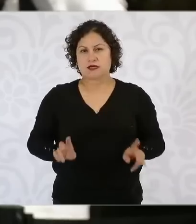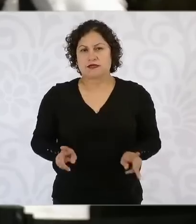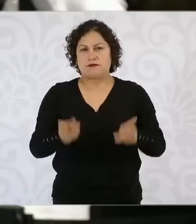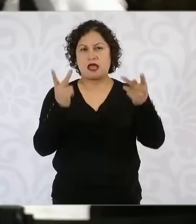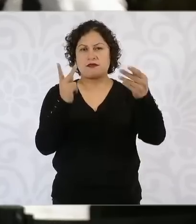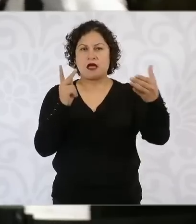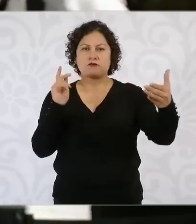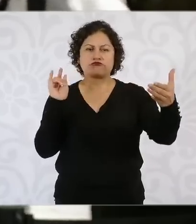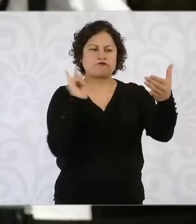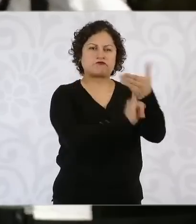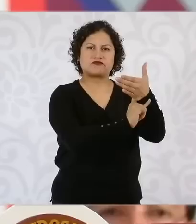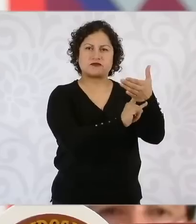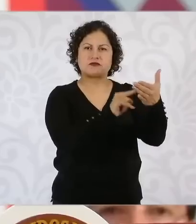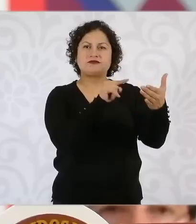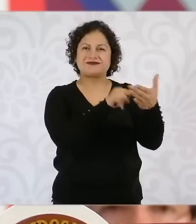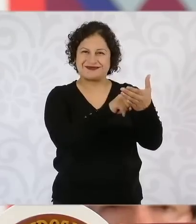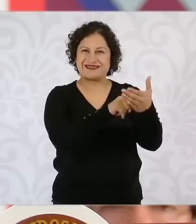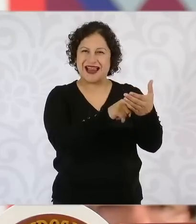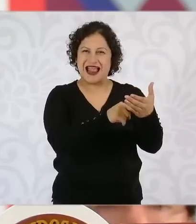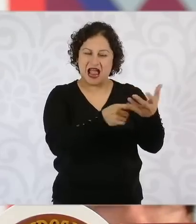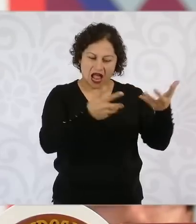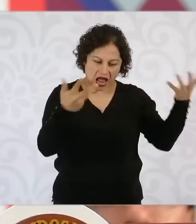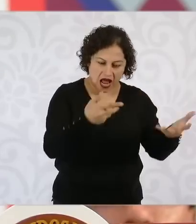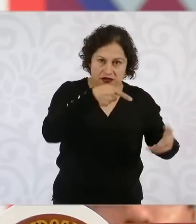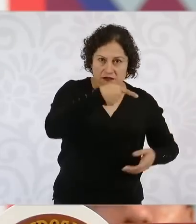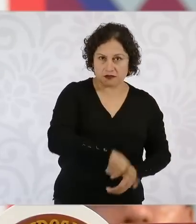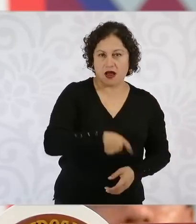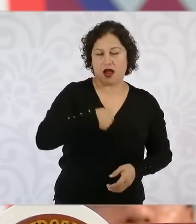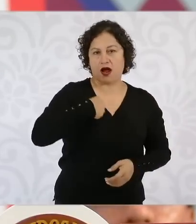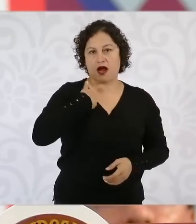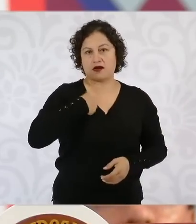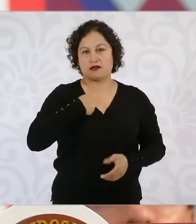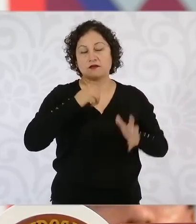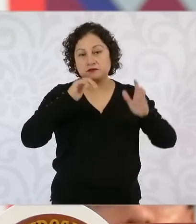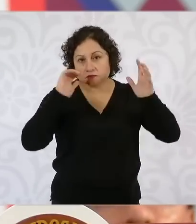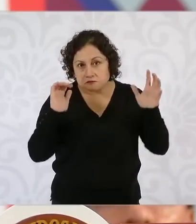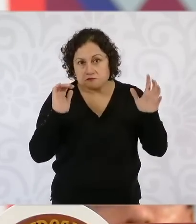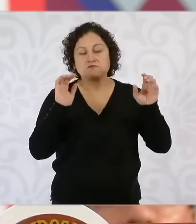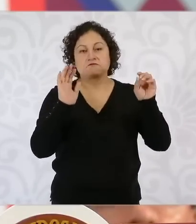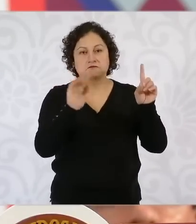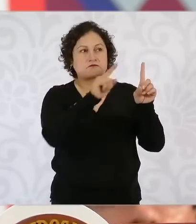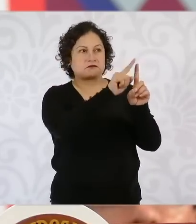han retirado Eh pues una cantidad importante sobre el tema de alcohol estadounidense que